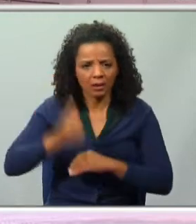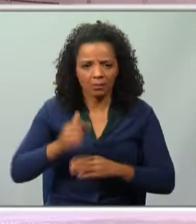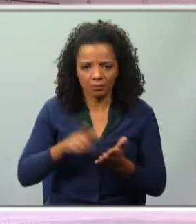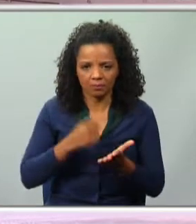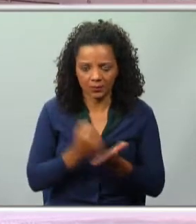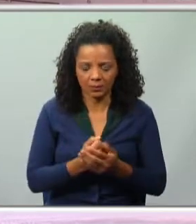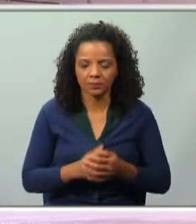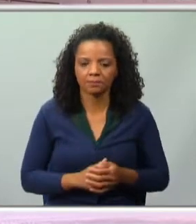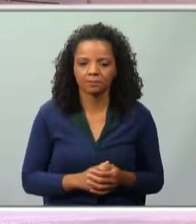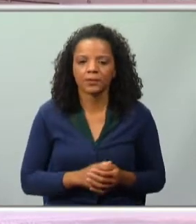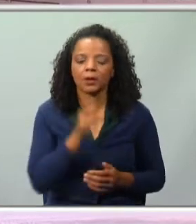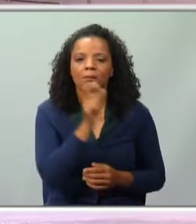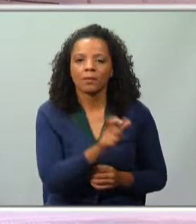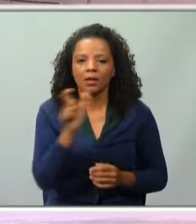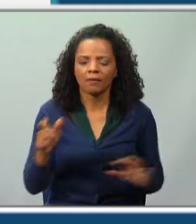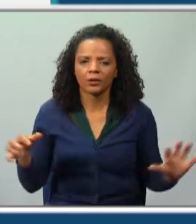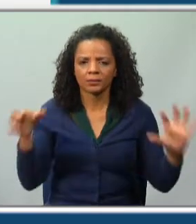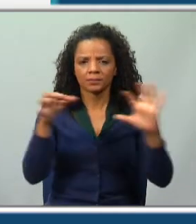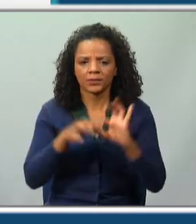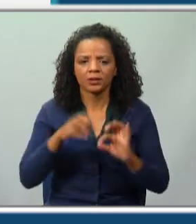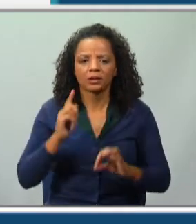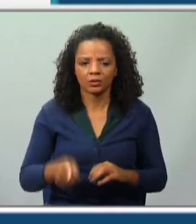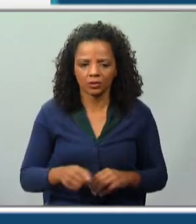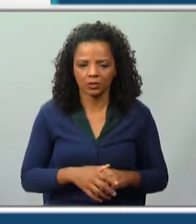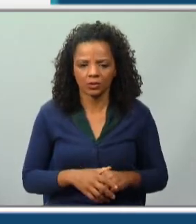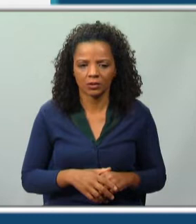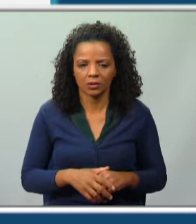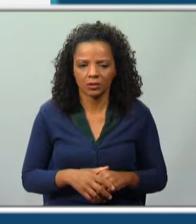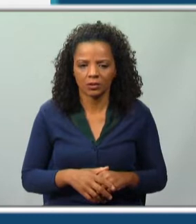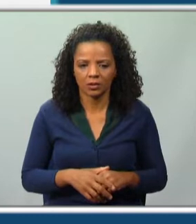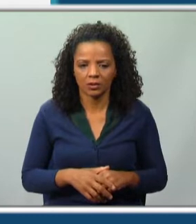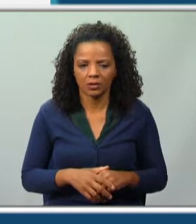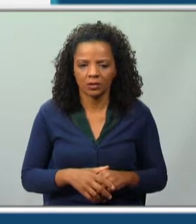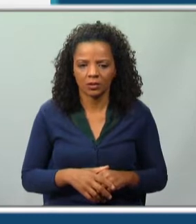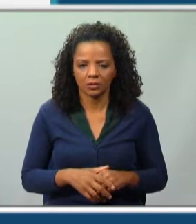Então hoje o relações entre as palavras são várias as relações que se podem 所以今天單詞之間的關係有很多關係可以